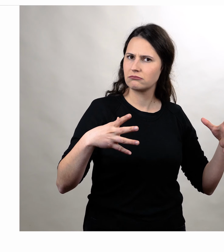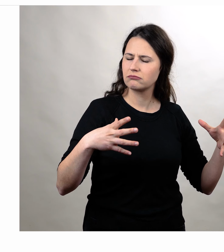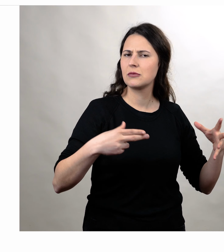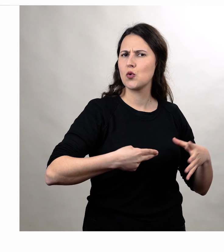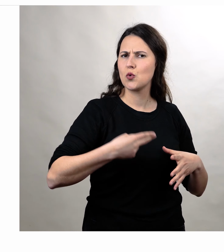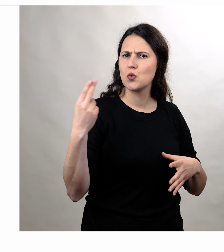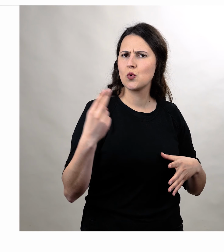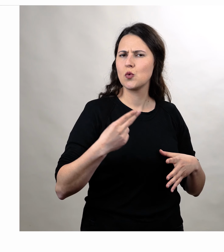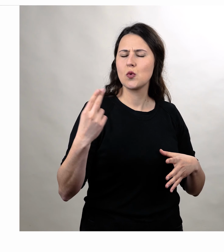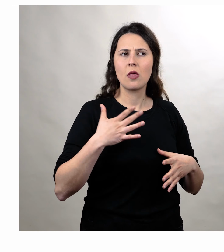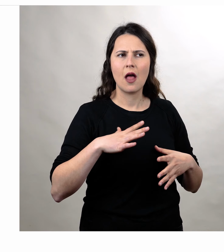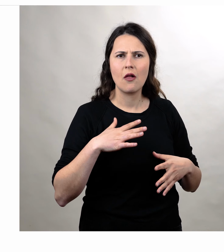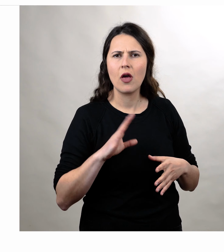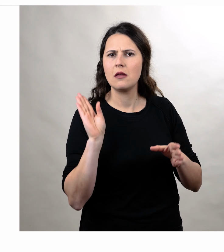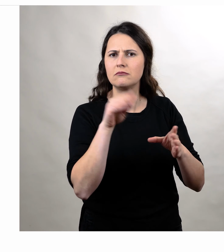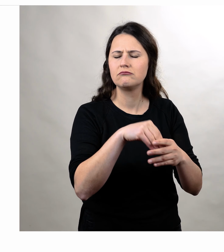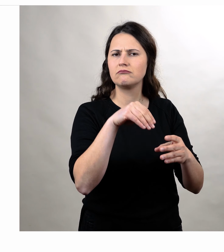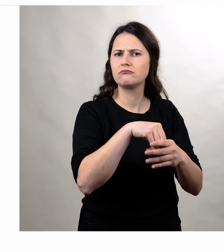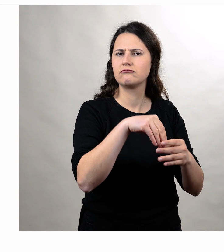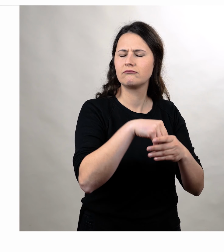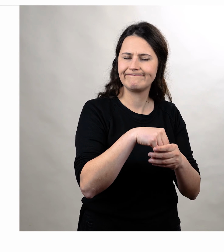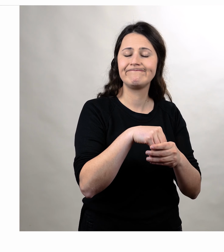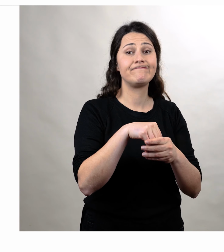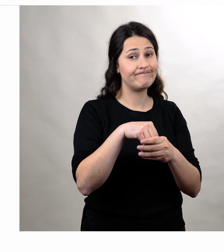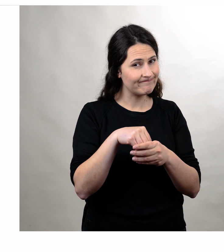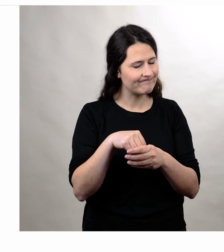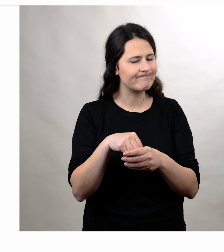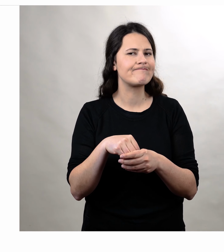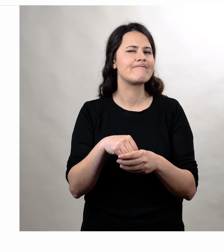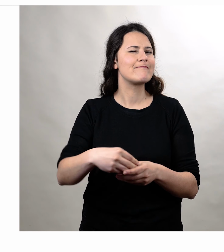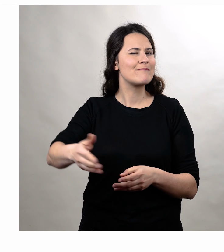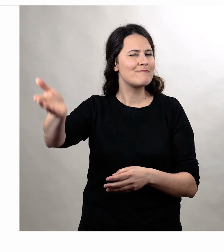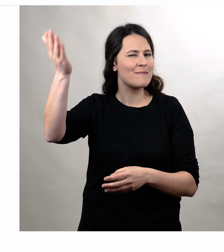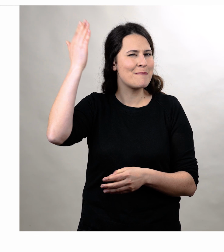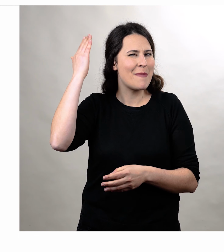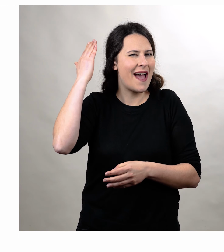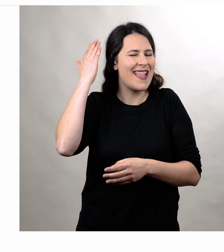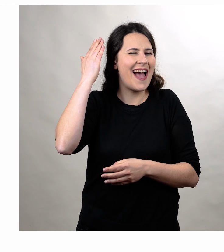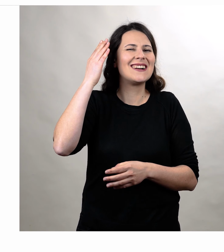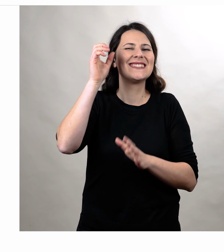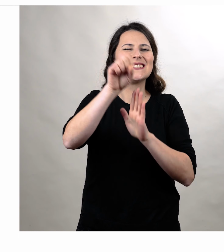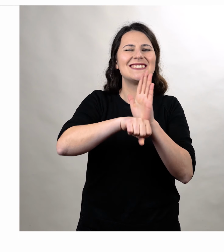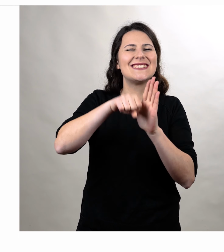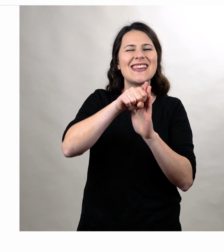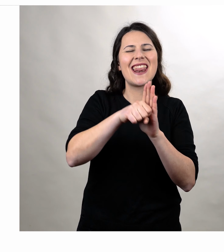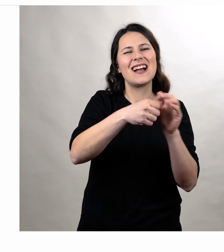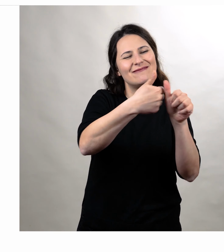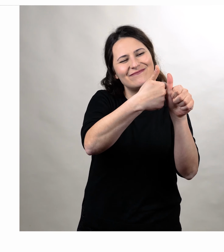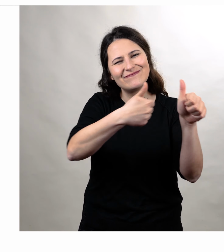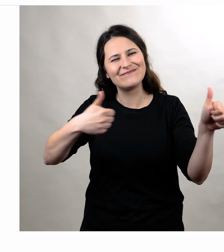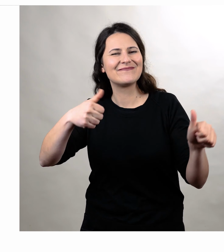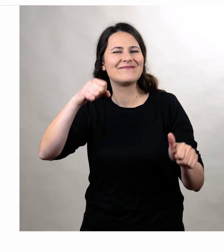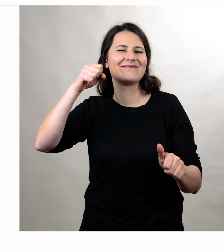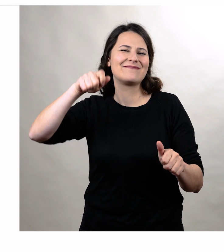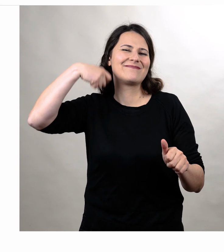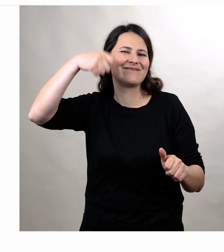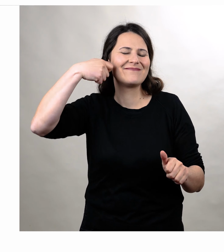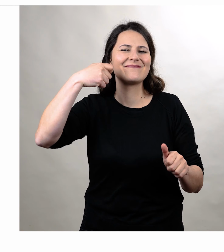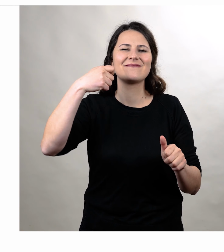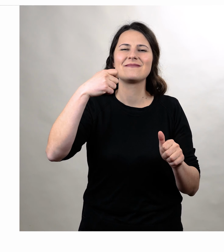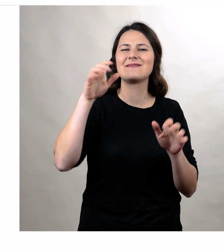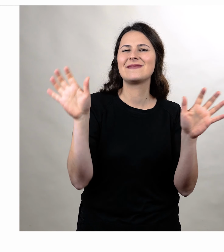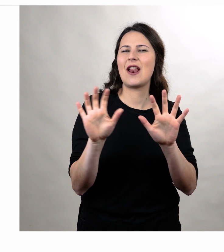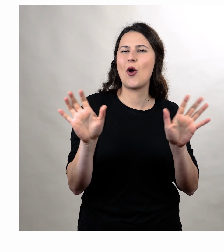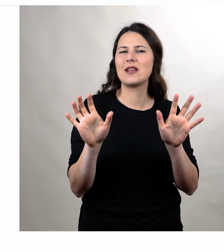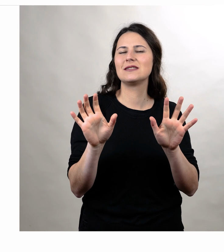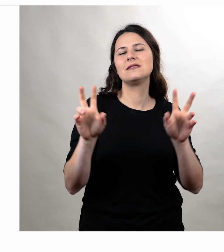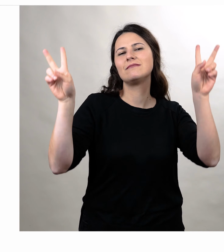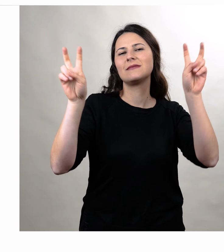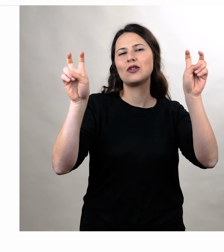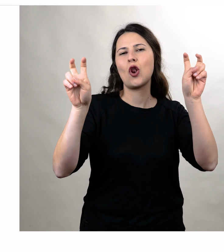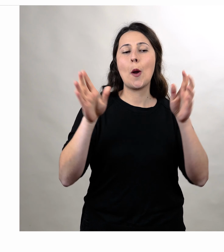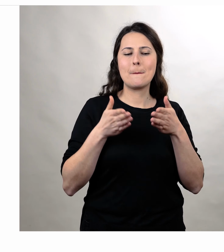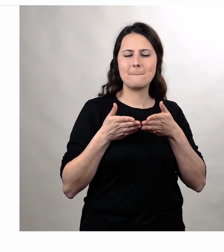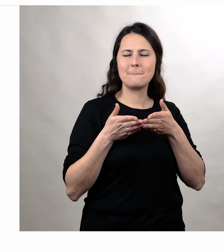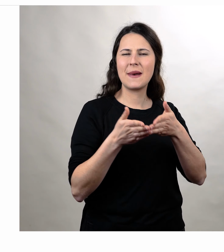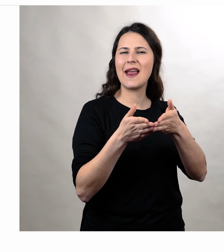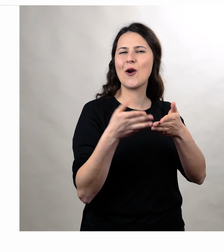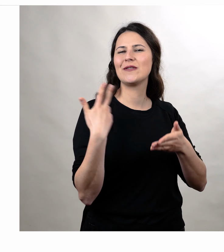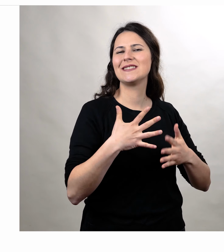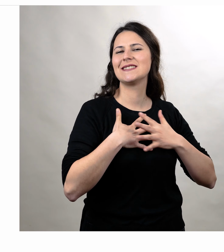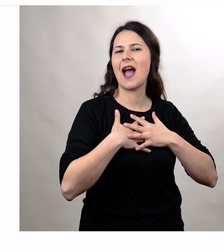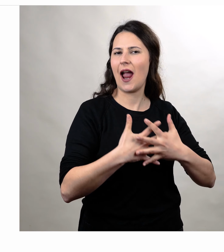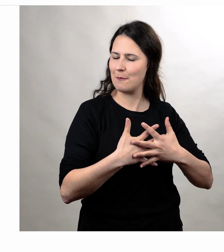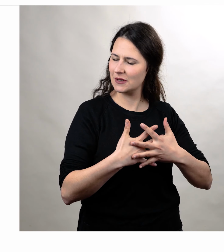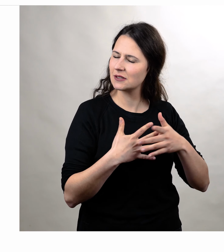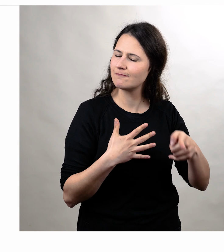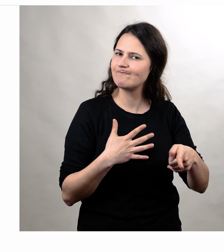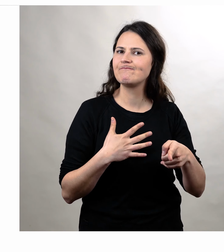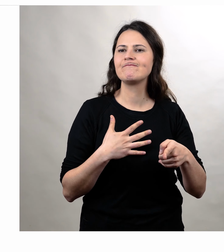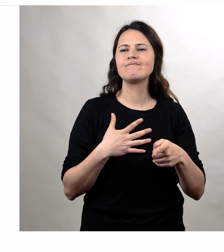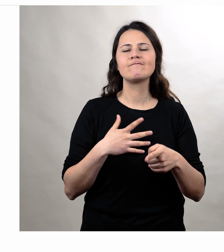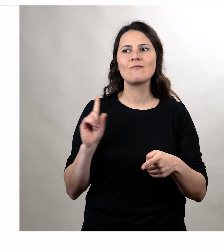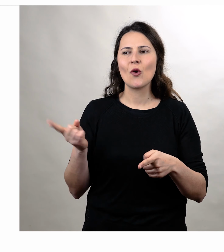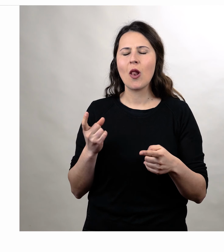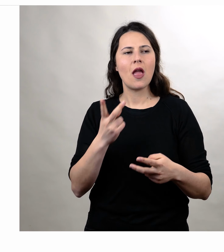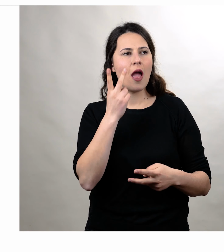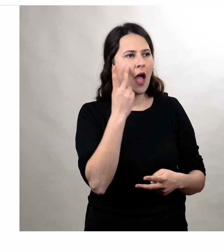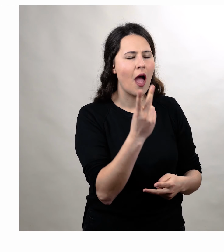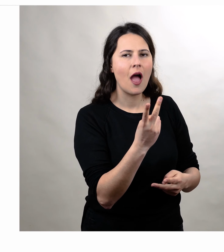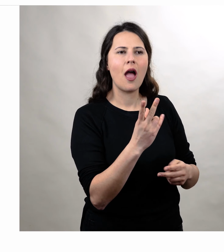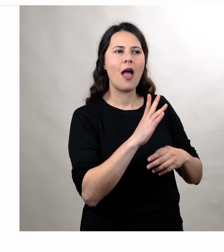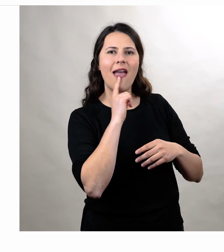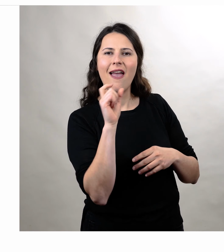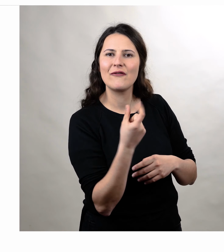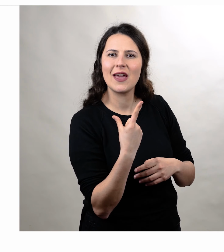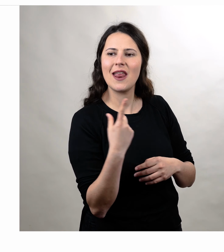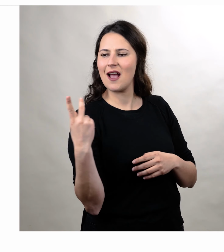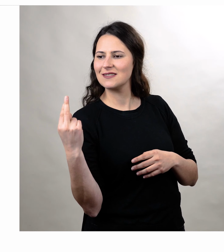Μια παλιά τηλεοπτική σειρά με τίτλο «Το Πλοίο της Αγάπης», βοήθησε στη διάδοση της ιδέας της κρουαζιέρας ως μιας ρομαντικής ευκαιρίας για ζευγάρια.